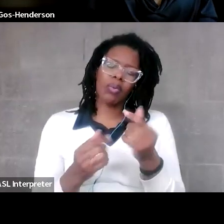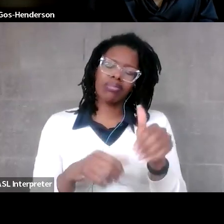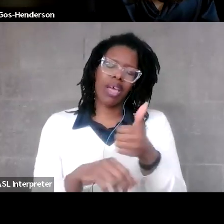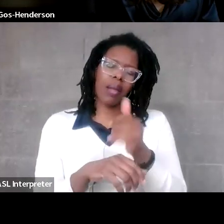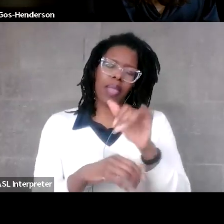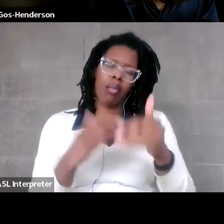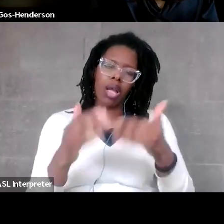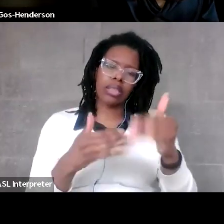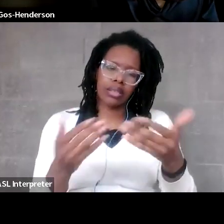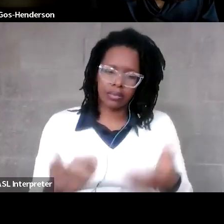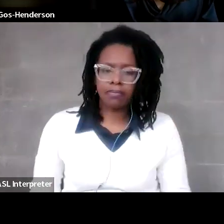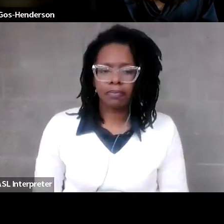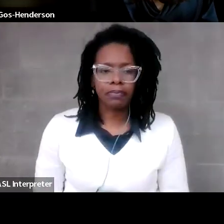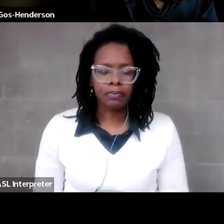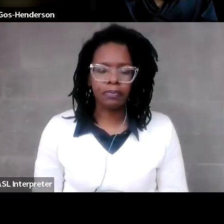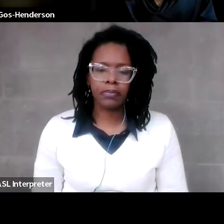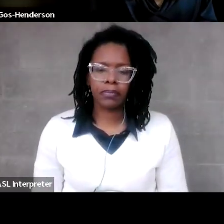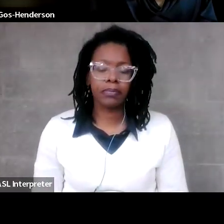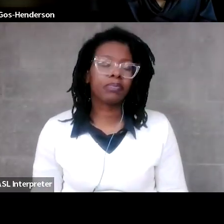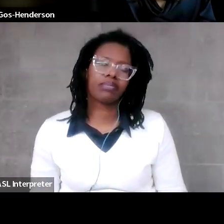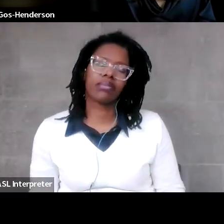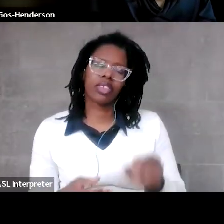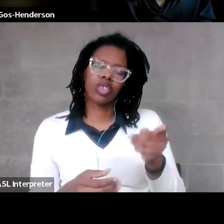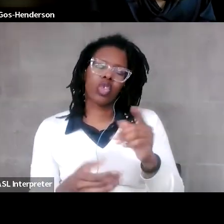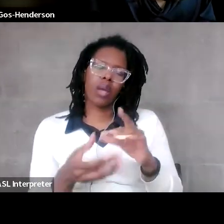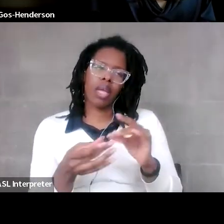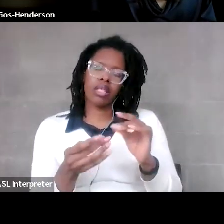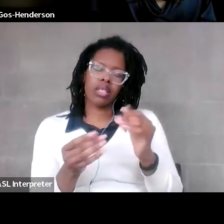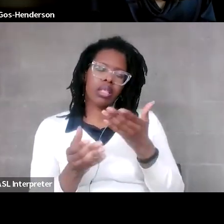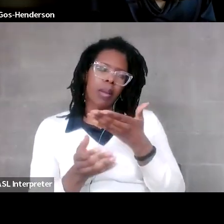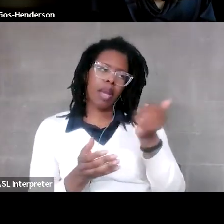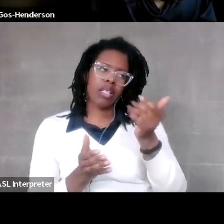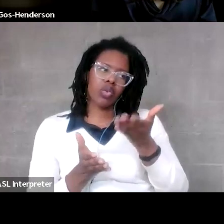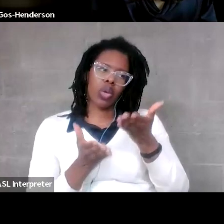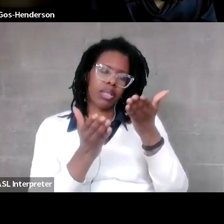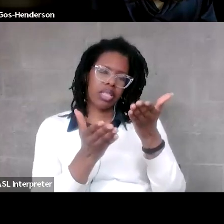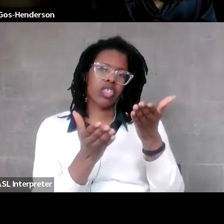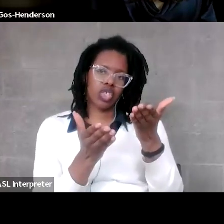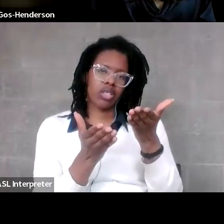Sí, como dijiste, la mejor recomendación que tengo es construir esas relaciones